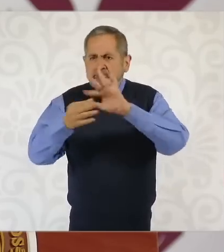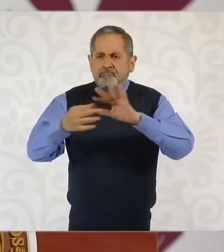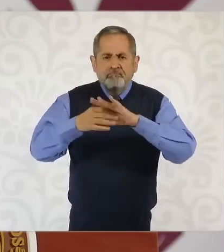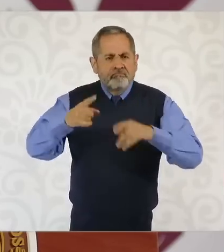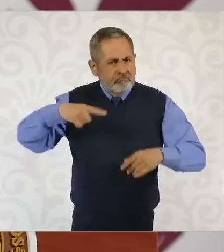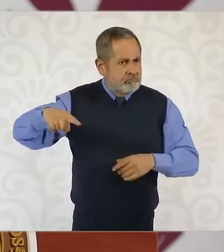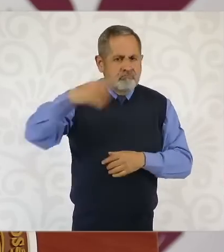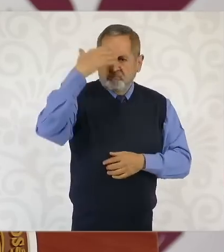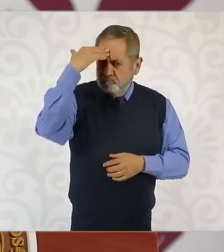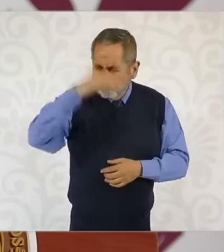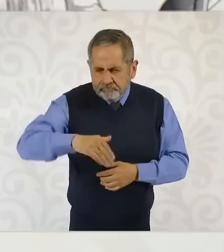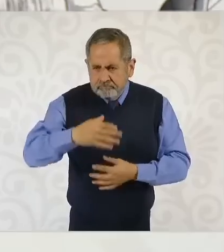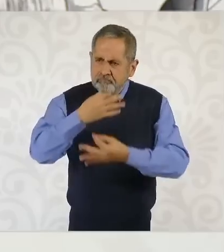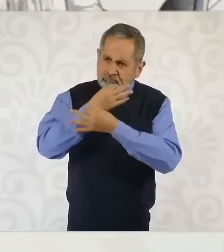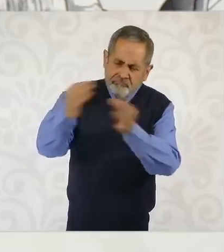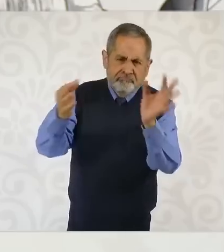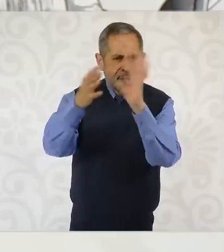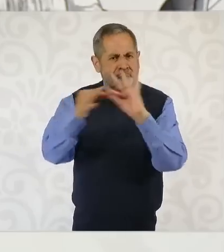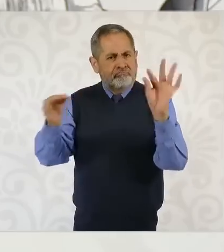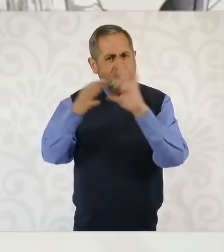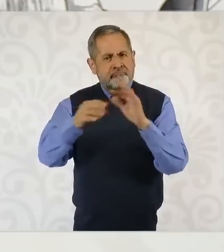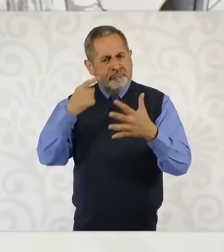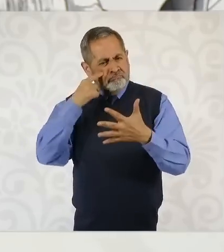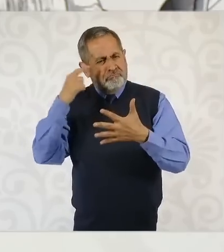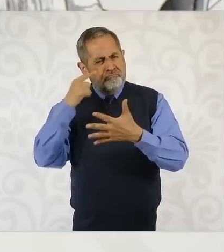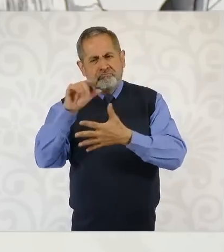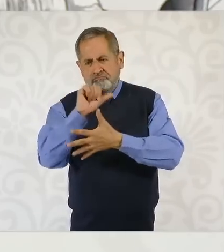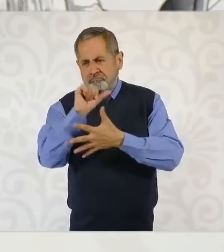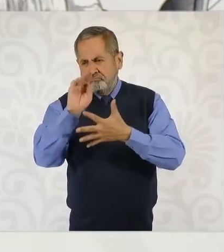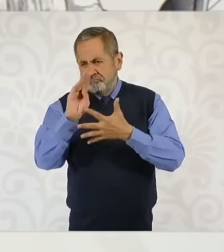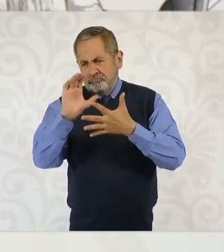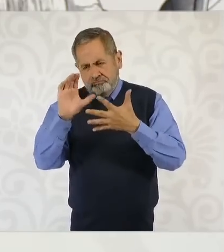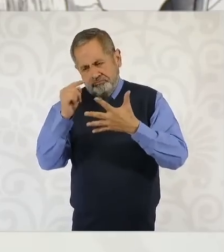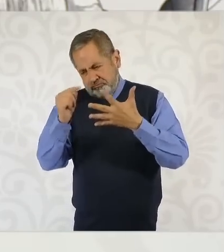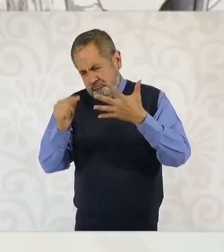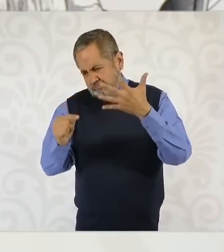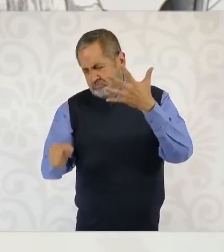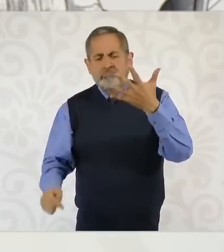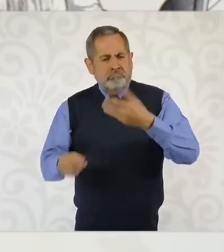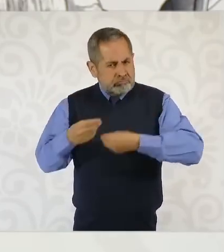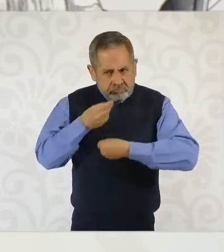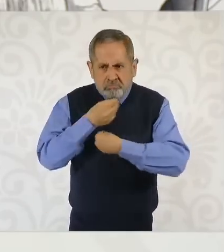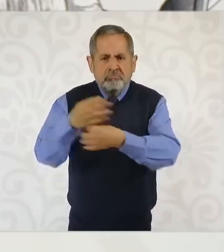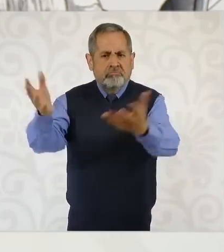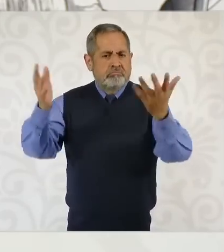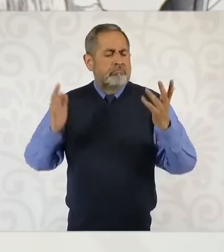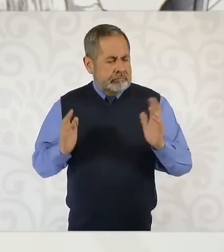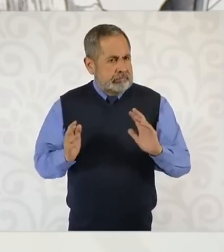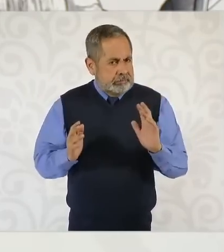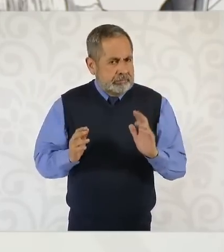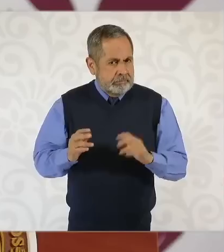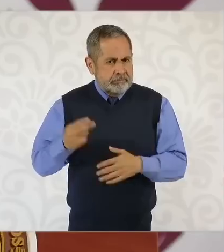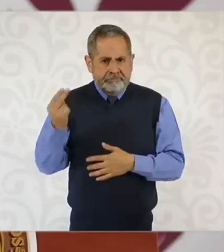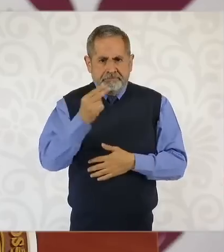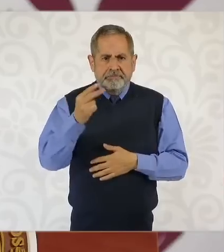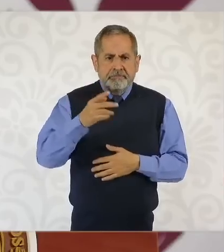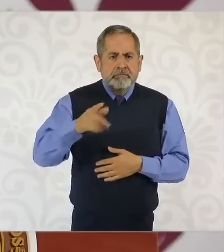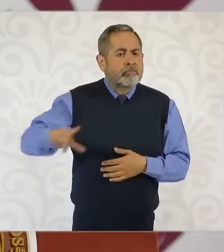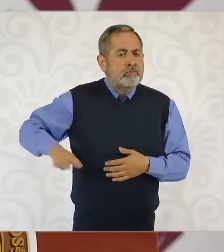Pues de esta situación porque el gobierno los gobiernos estatales porque estamos invitando a